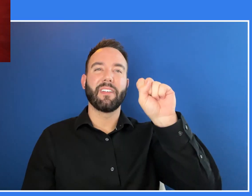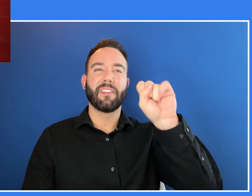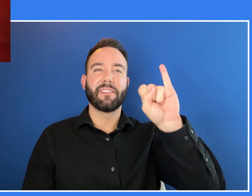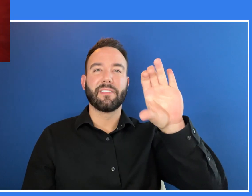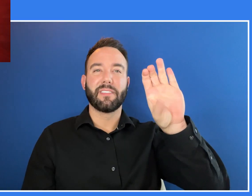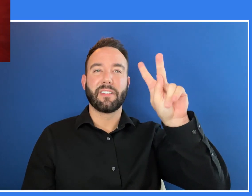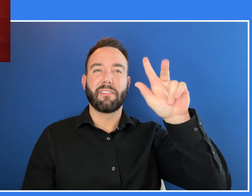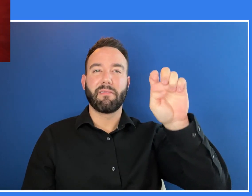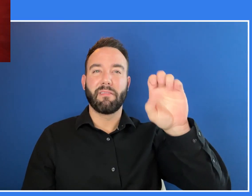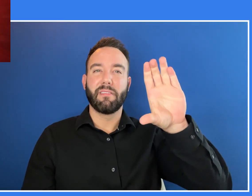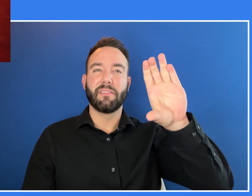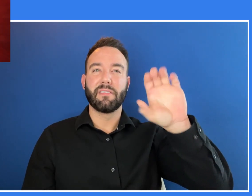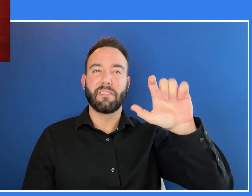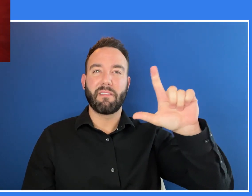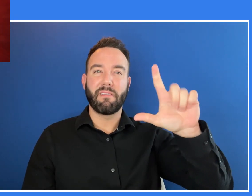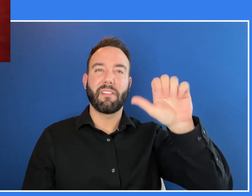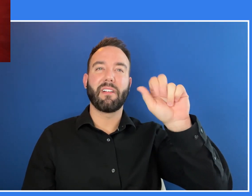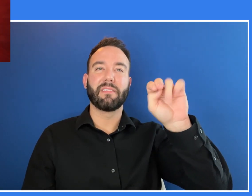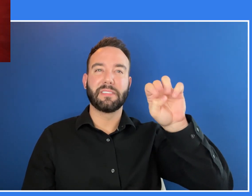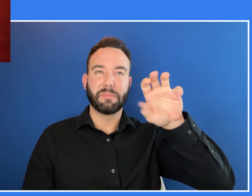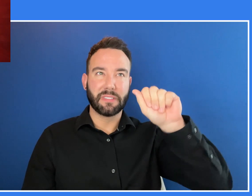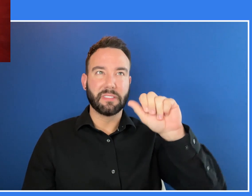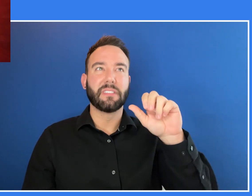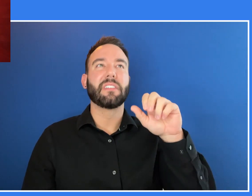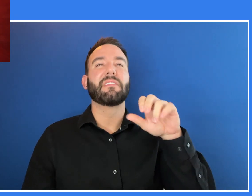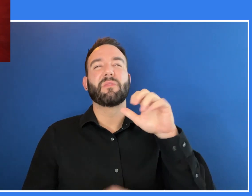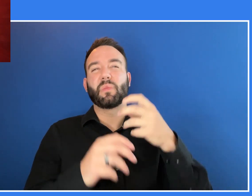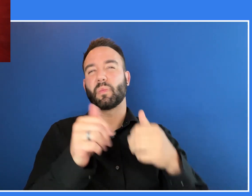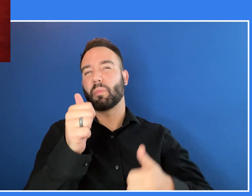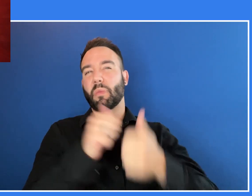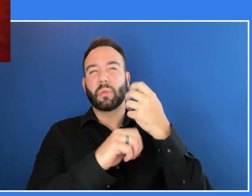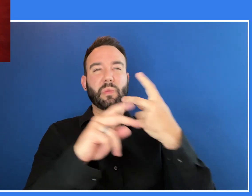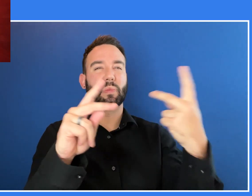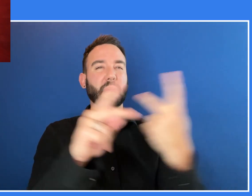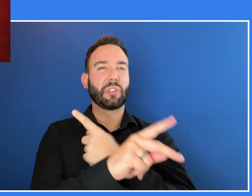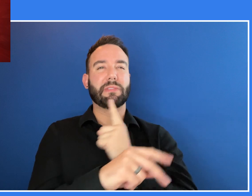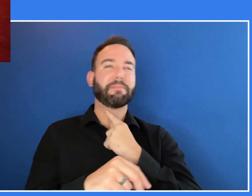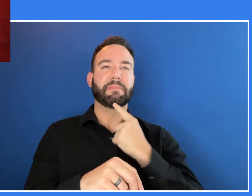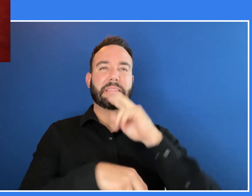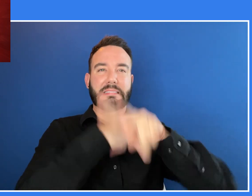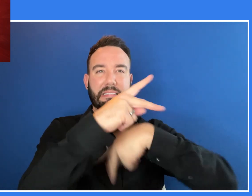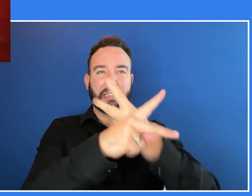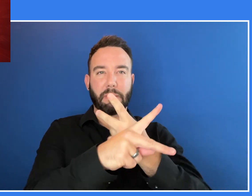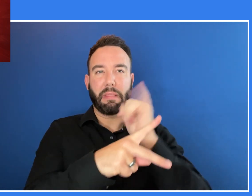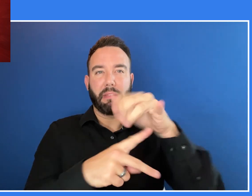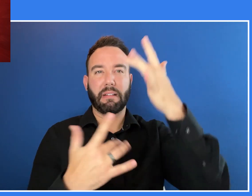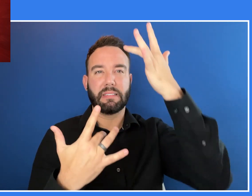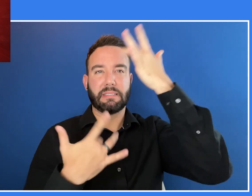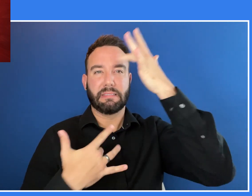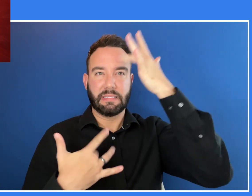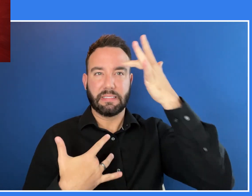La anemia de células falciformes es la forma más grave de la enfermedad de células falciformes,